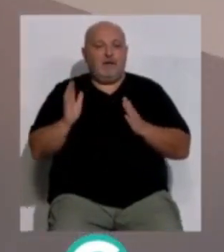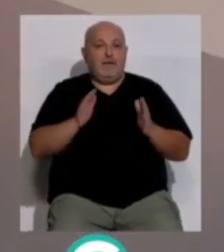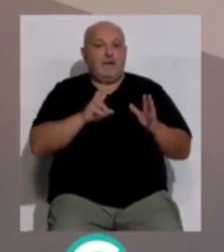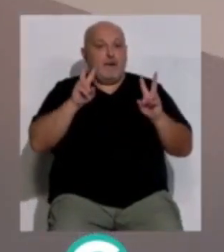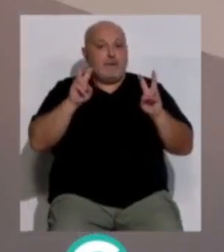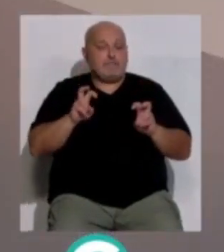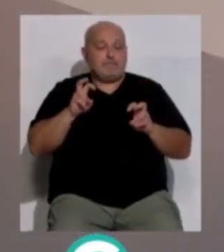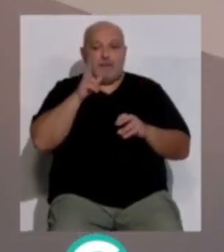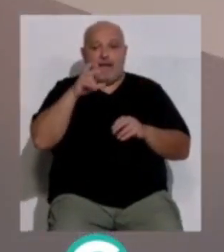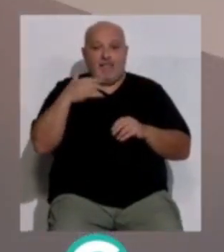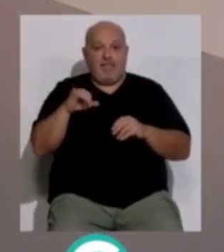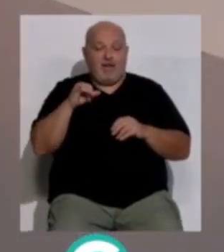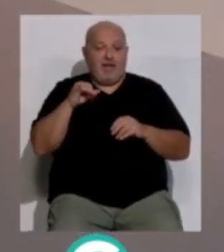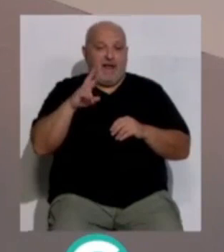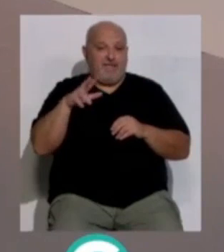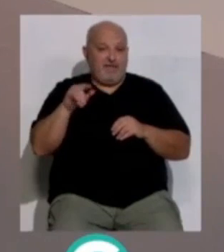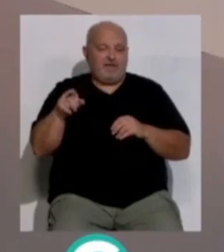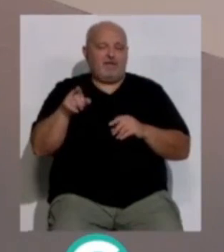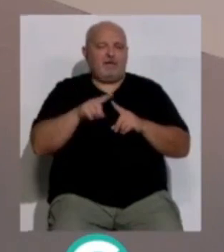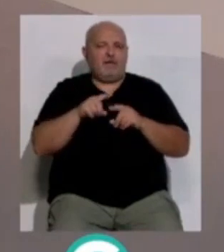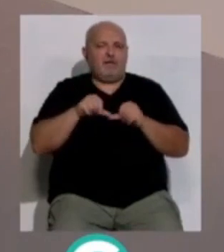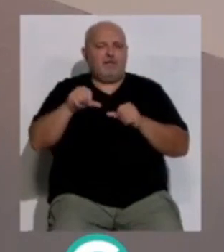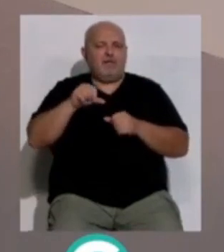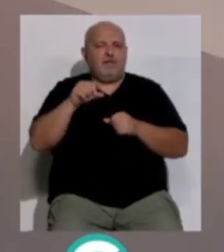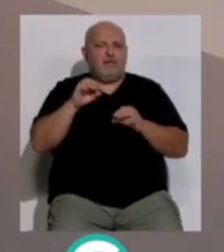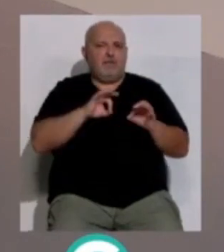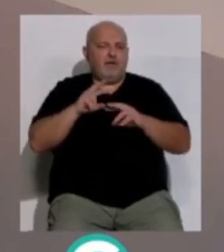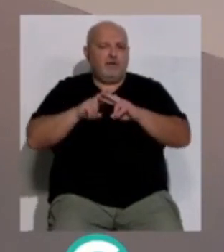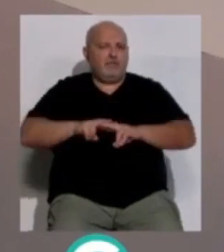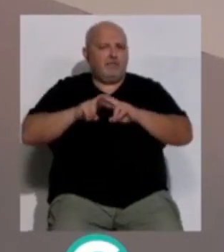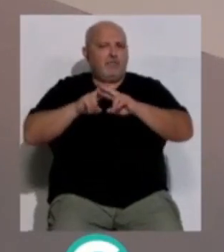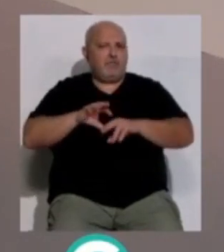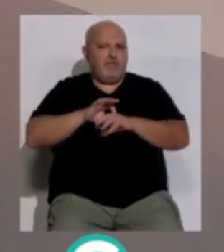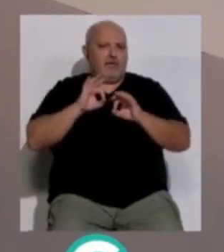a Javi Hernández A falta de hacerse oficial y traspasar el repertinente reconocimiento médico